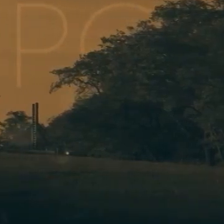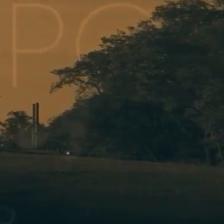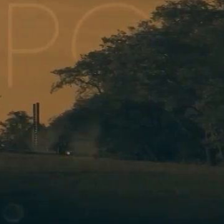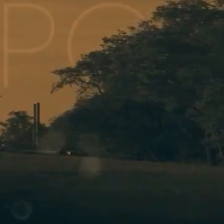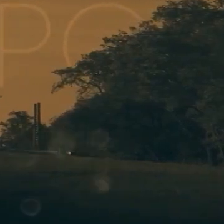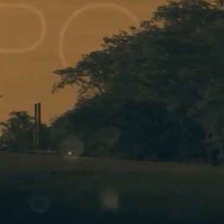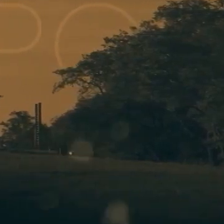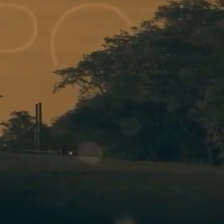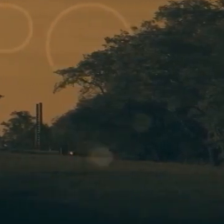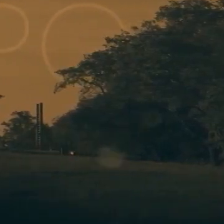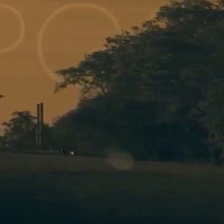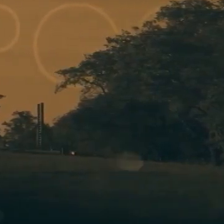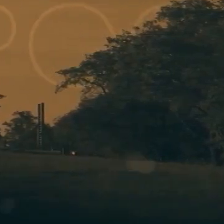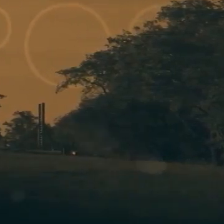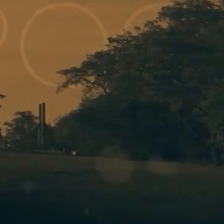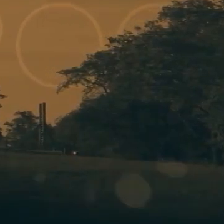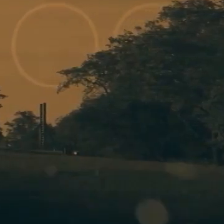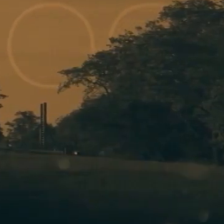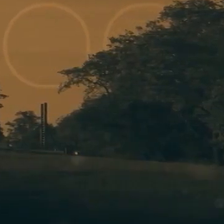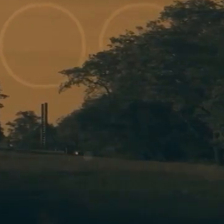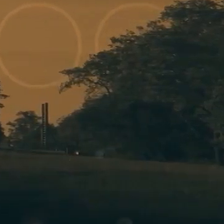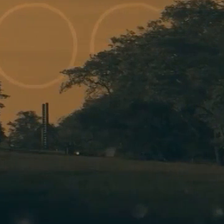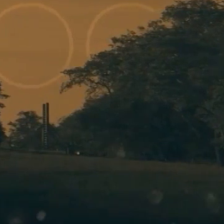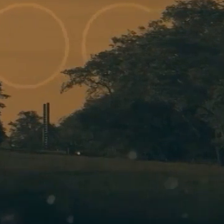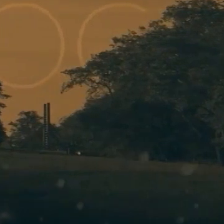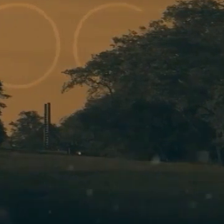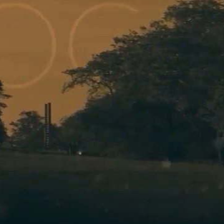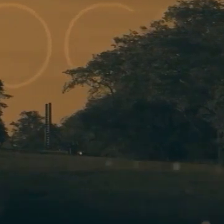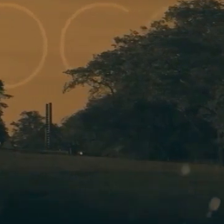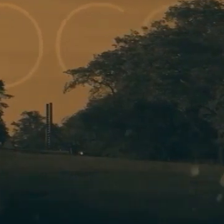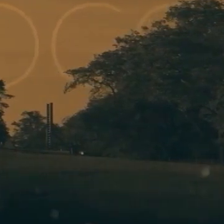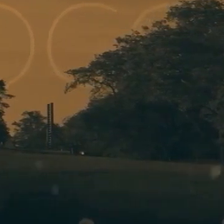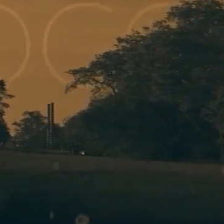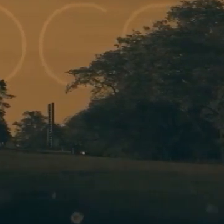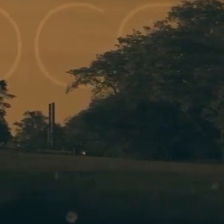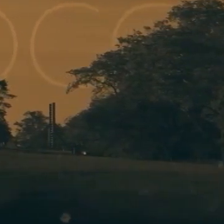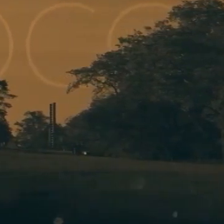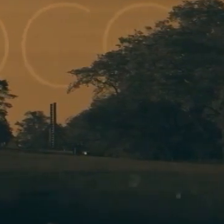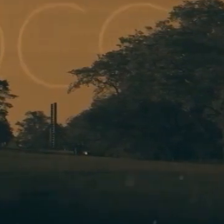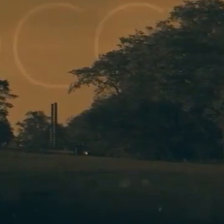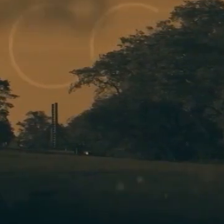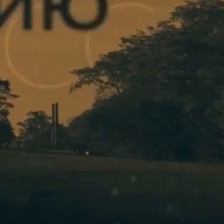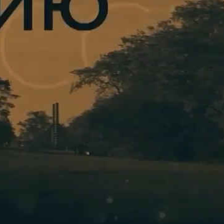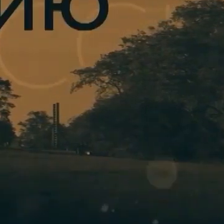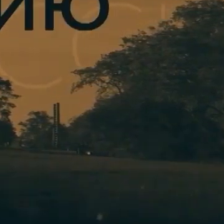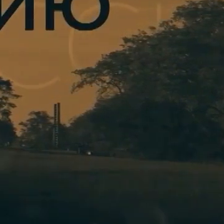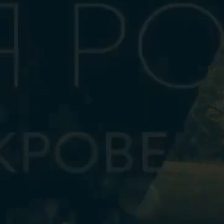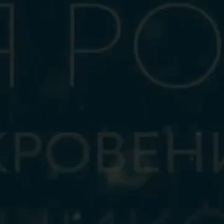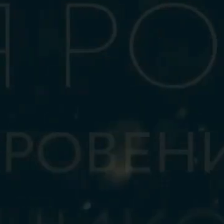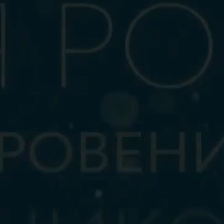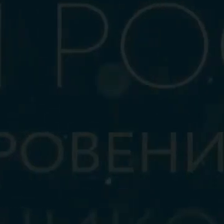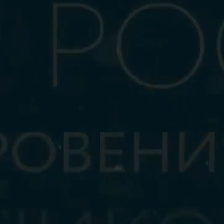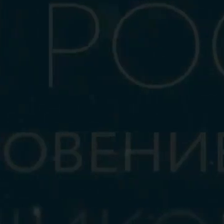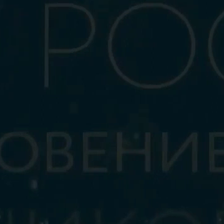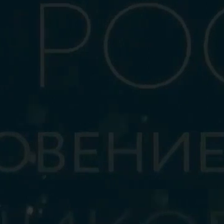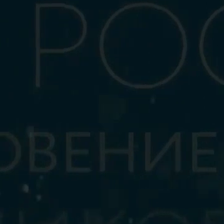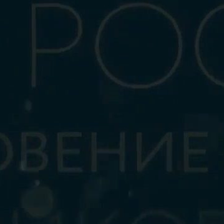смысл причины и цель всего что с нами происходило и происходит значит понять Россию значит назвать